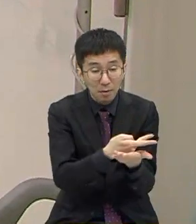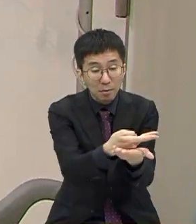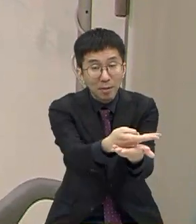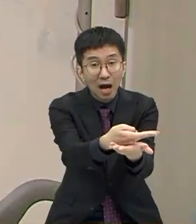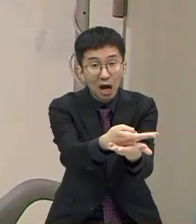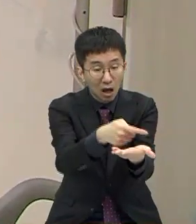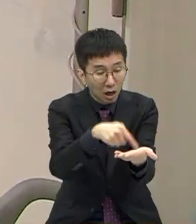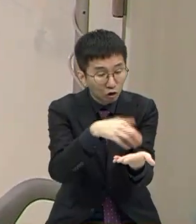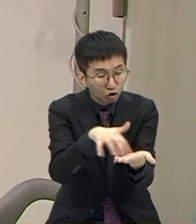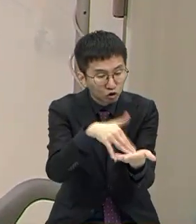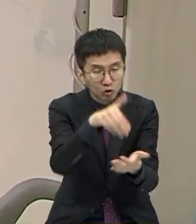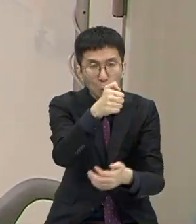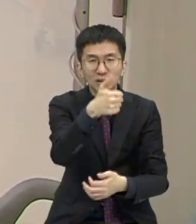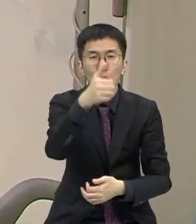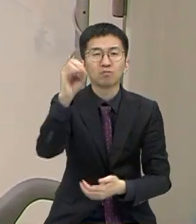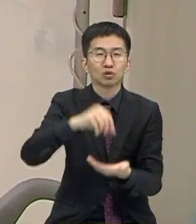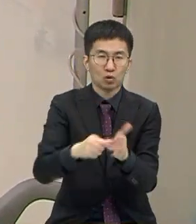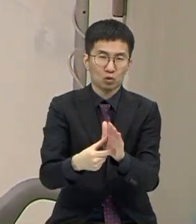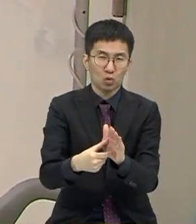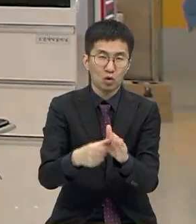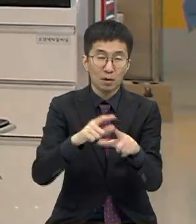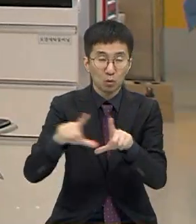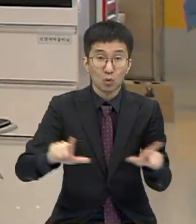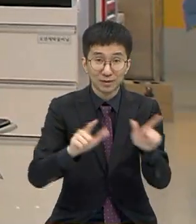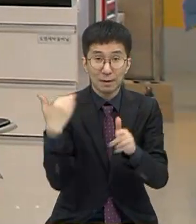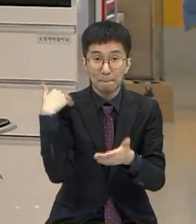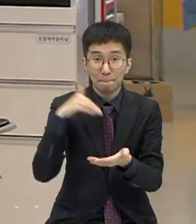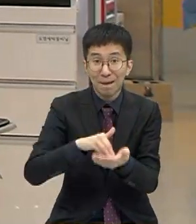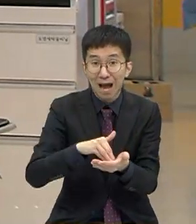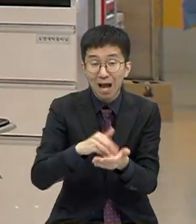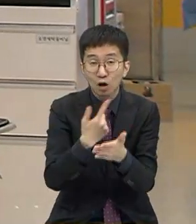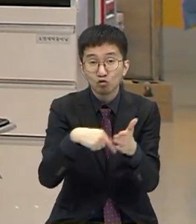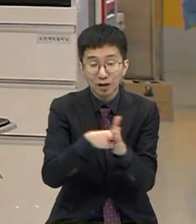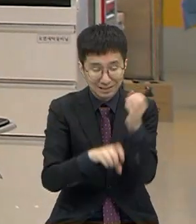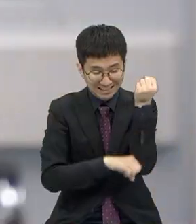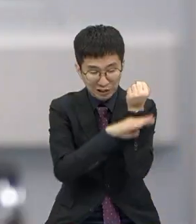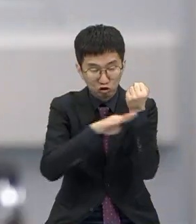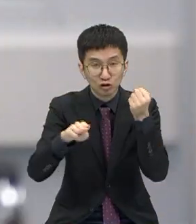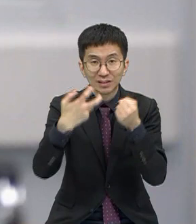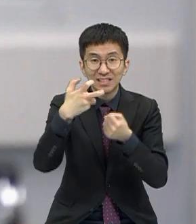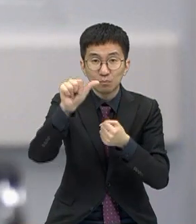55%, 일상 회복 시행을 중단하는 비상 계획 기준인 75%에는 미치지 못하지만